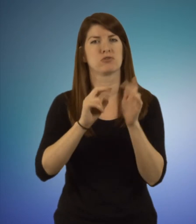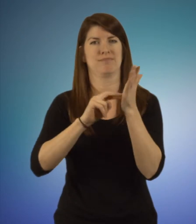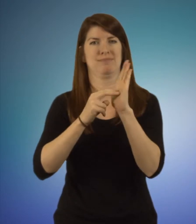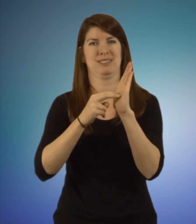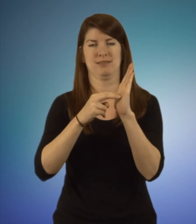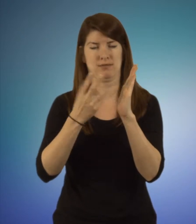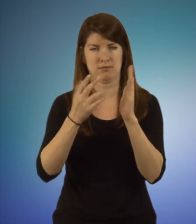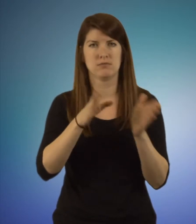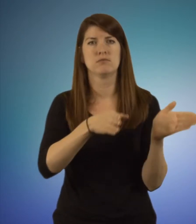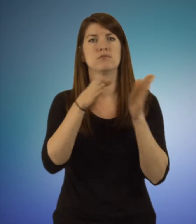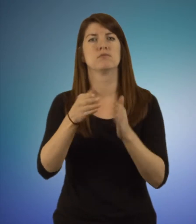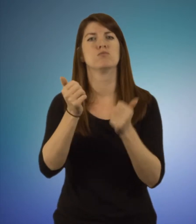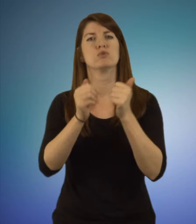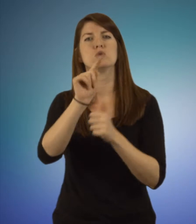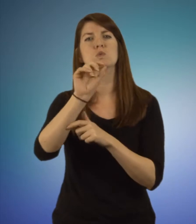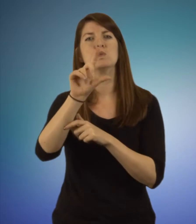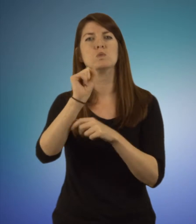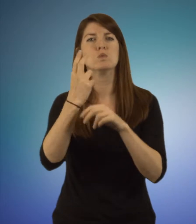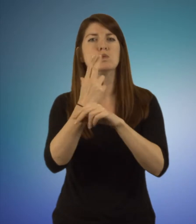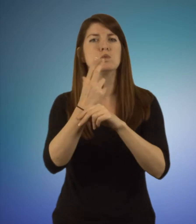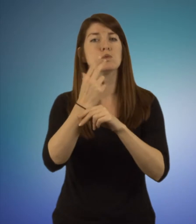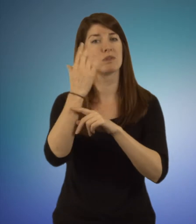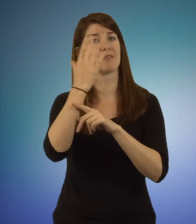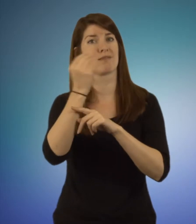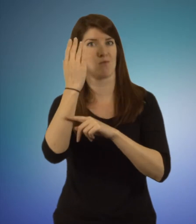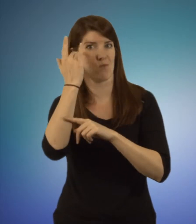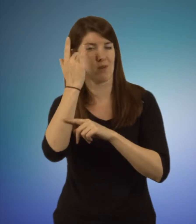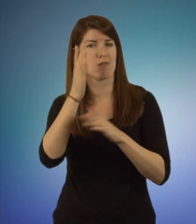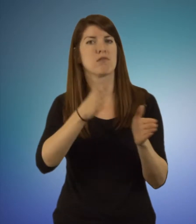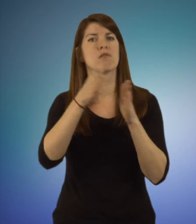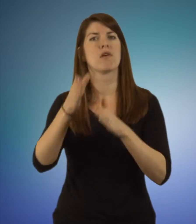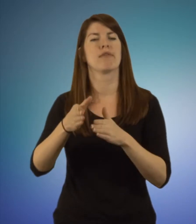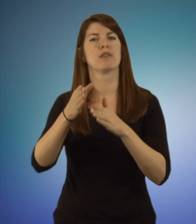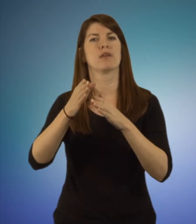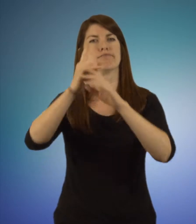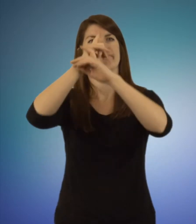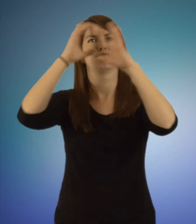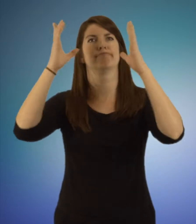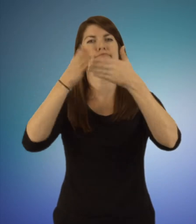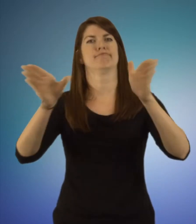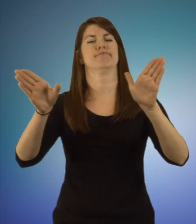normalmente y por qué se usan; y tendrá una visión general de la transición del IFSP a un FIE.